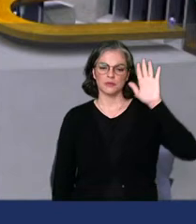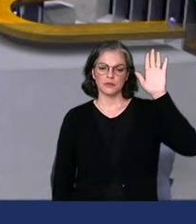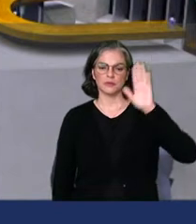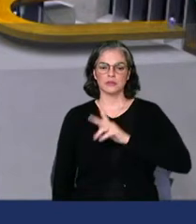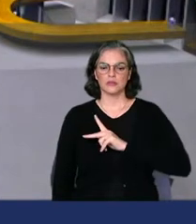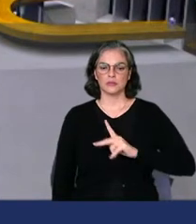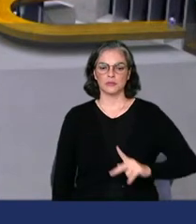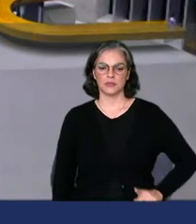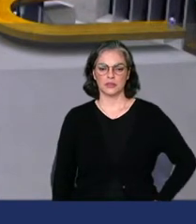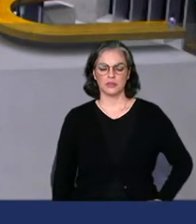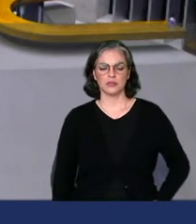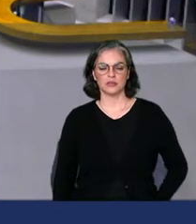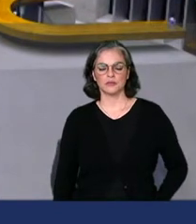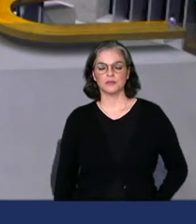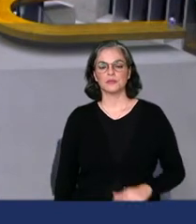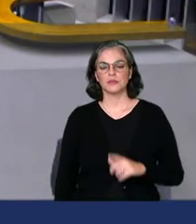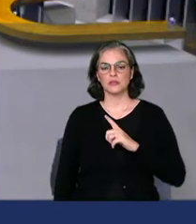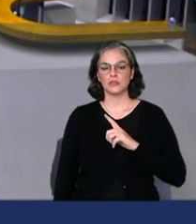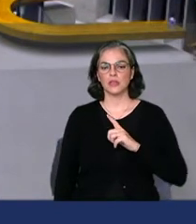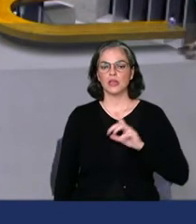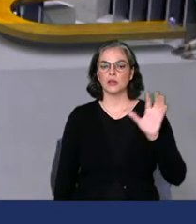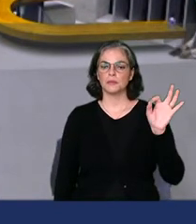OPOSIÇÃO. OPOSIÇÃO VAI FALAR? [DEPUTADA]: PRESIDENTE, TEM UM PERCENTUAL